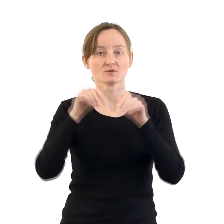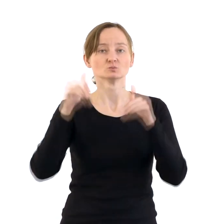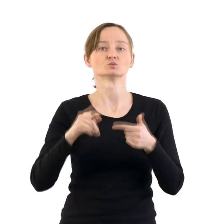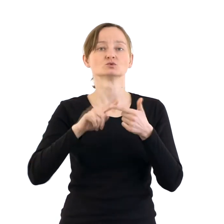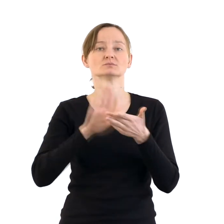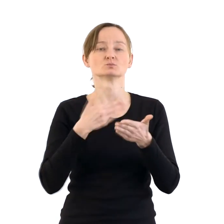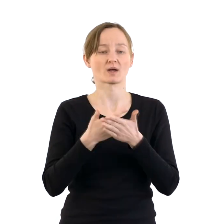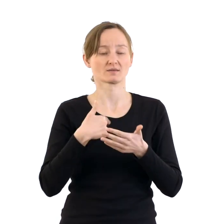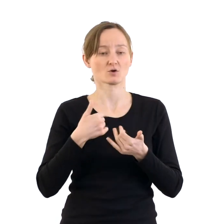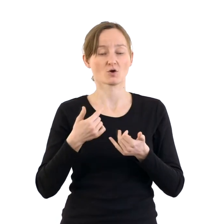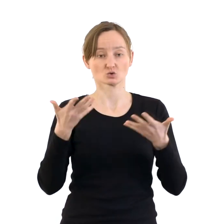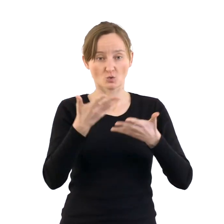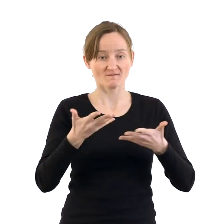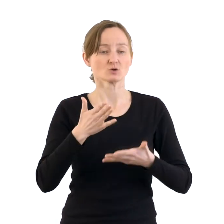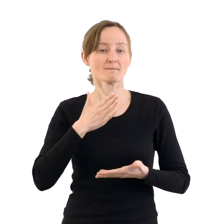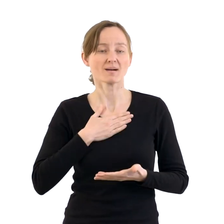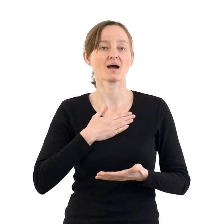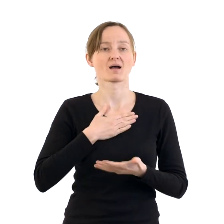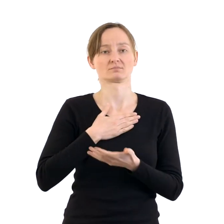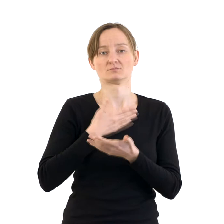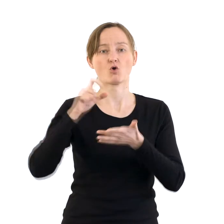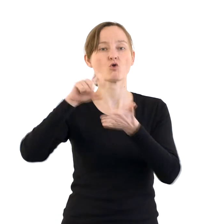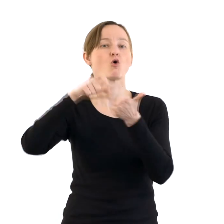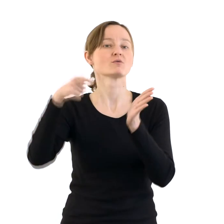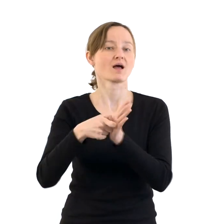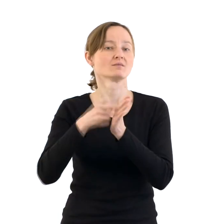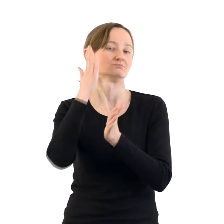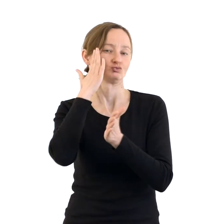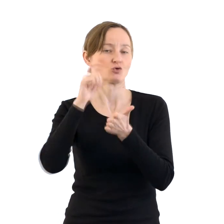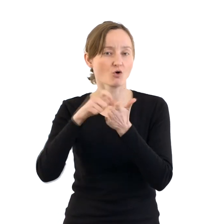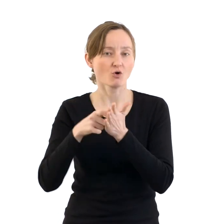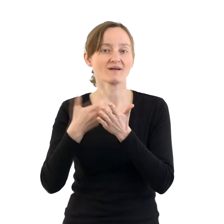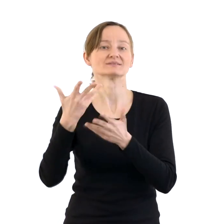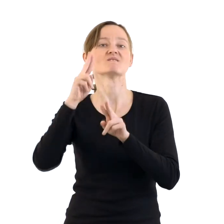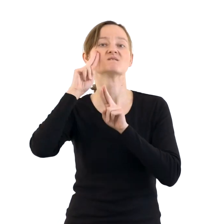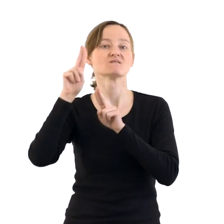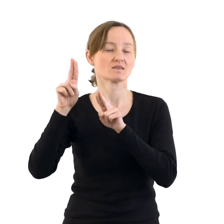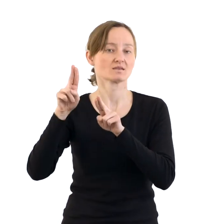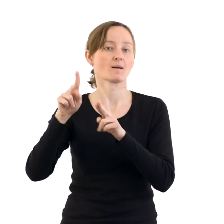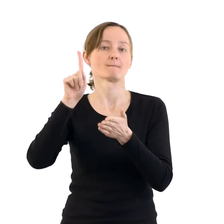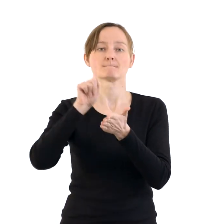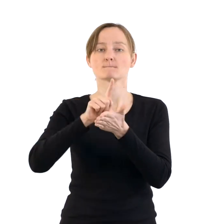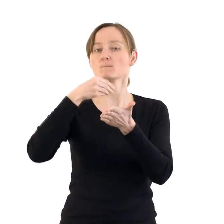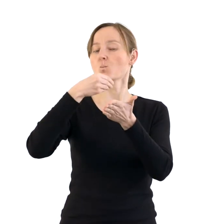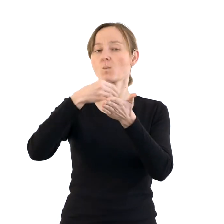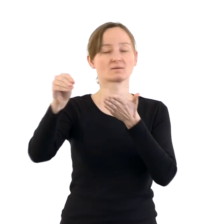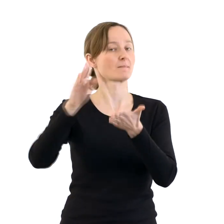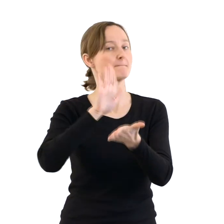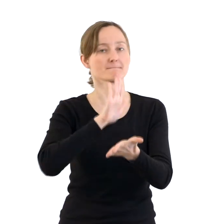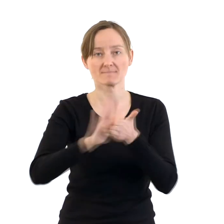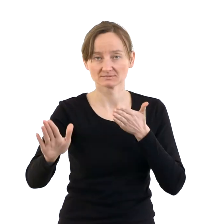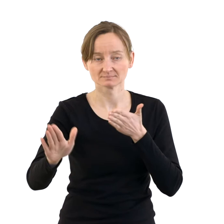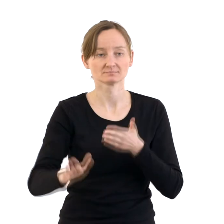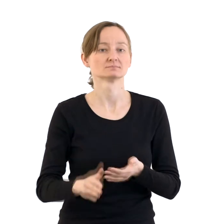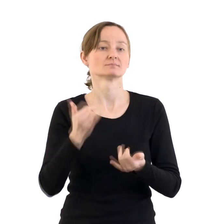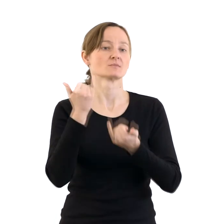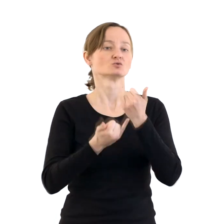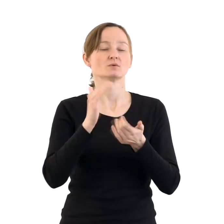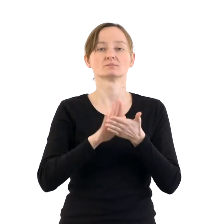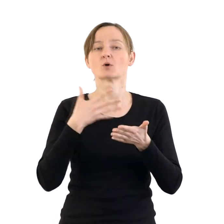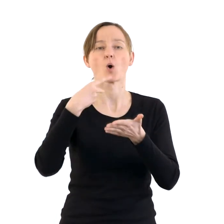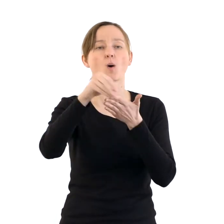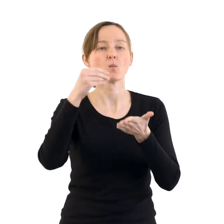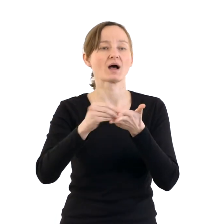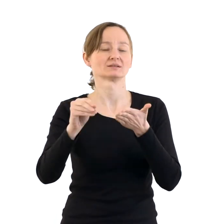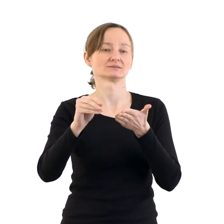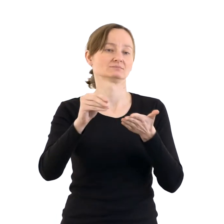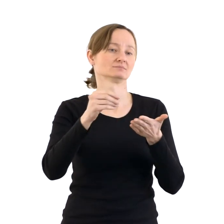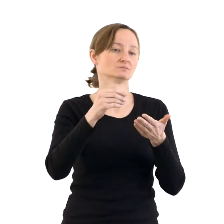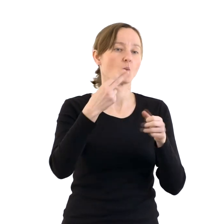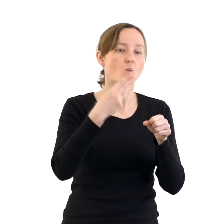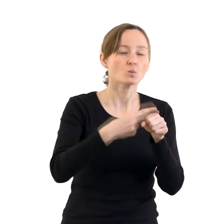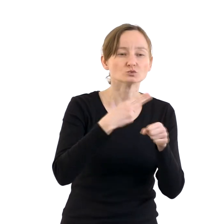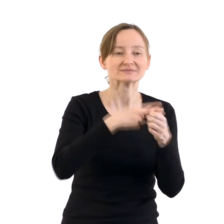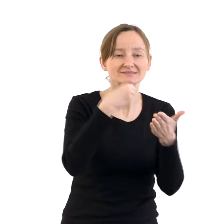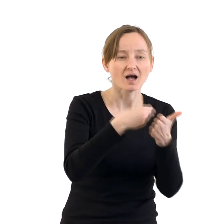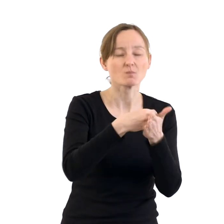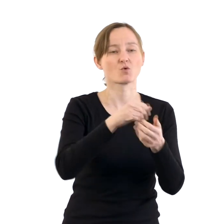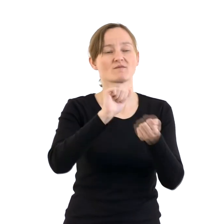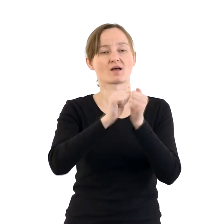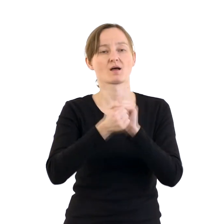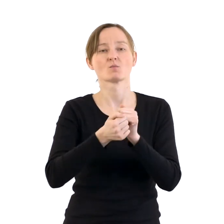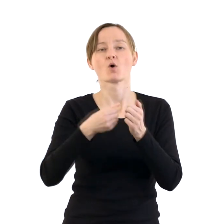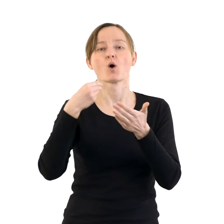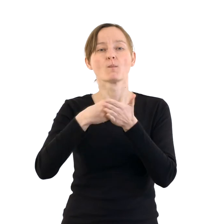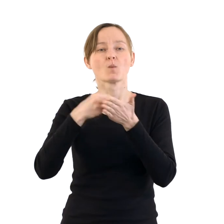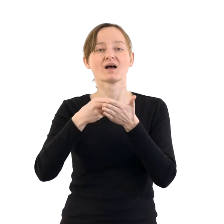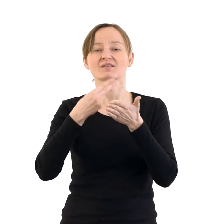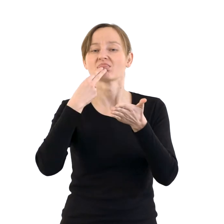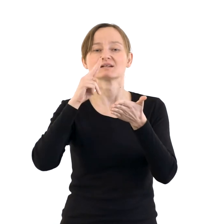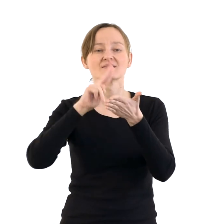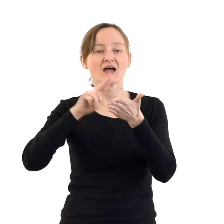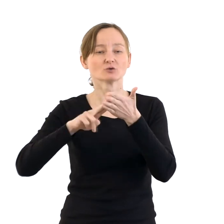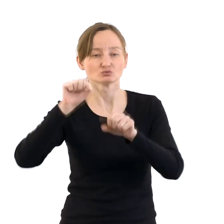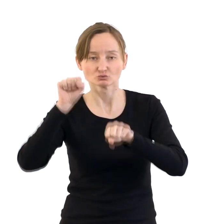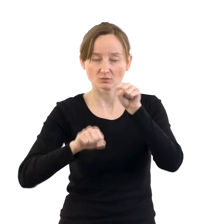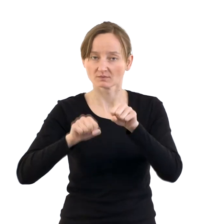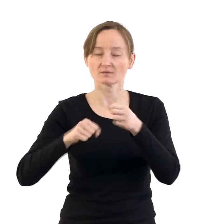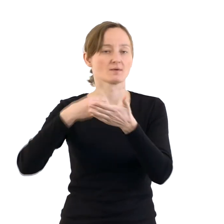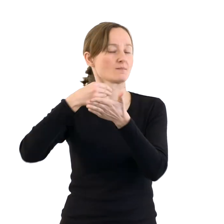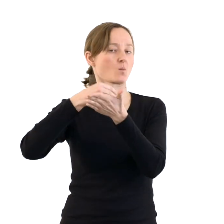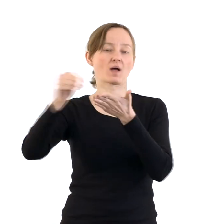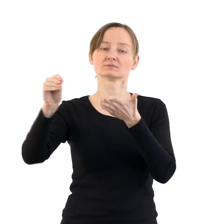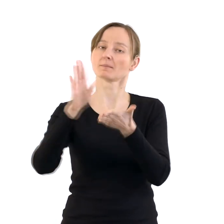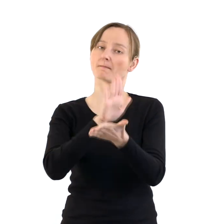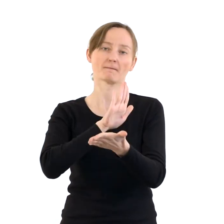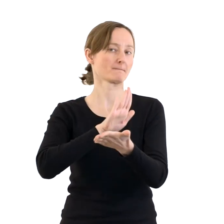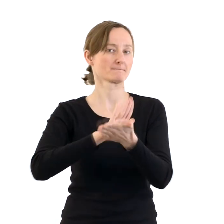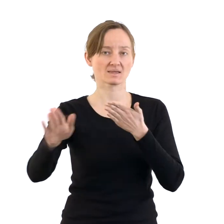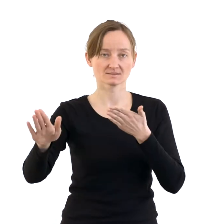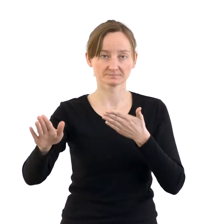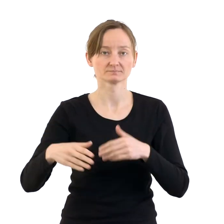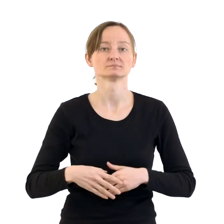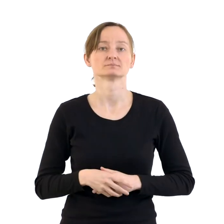zwolnienie od podatków: dochodowego od fundacji, stowarzyszeń, od nieruchomości; oraz od opłat skarbowych i sądowych